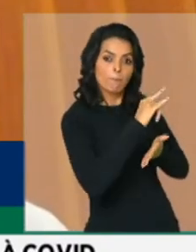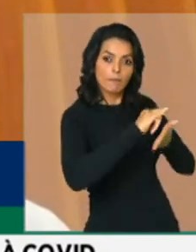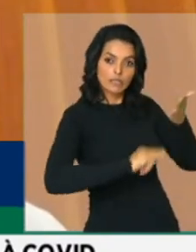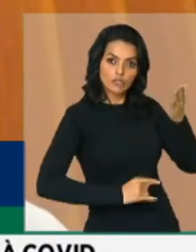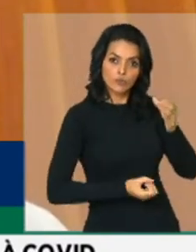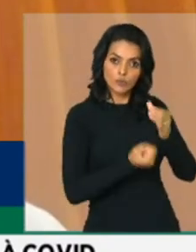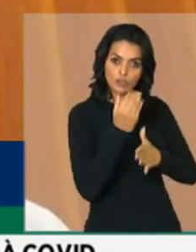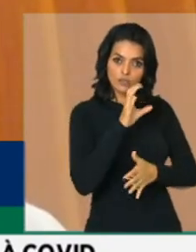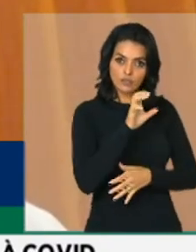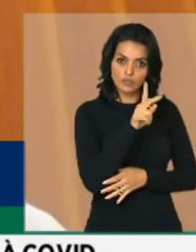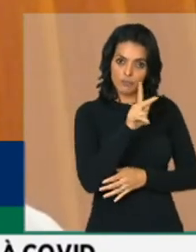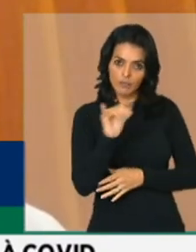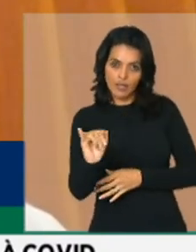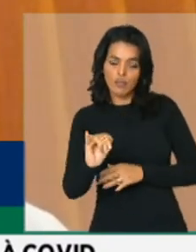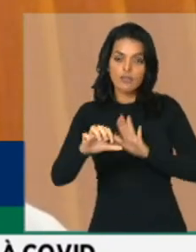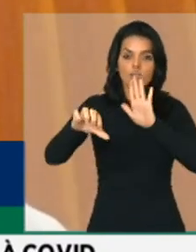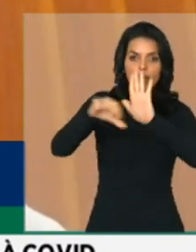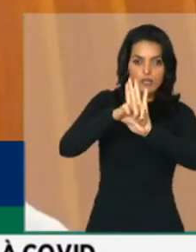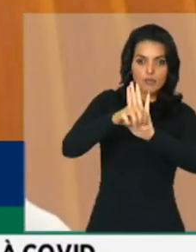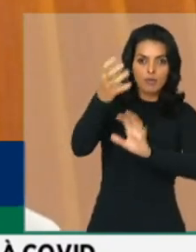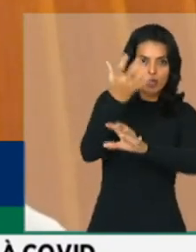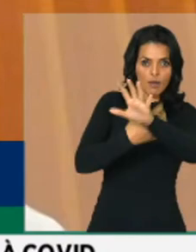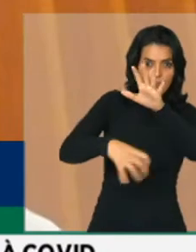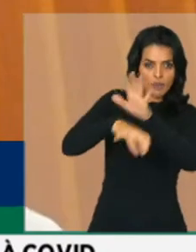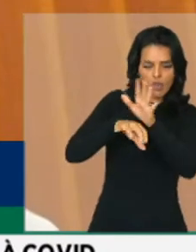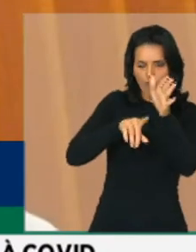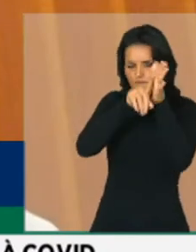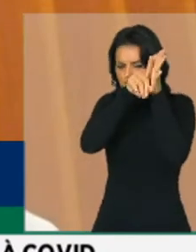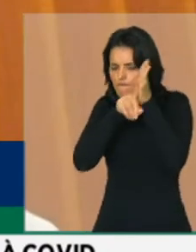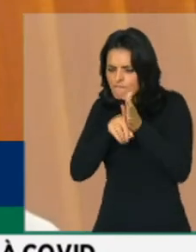CASA INSTALANDO ESTA CPI PARA INVESTIGAR CRIMES AMBIENTAIS